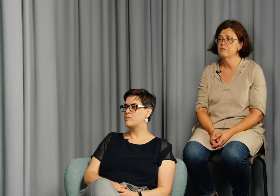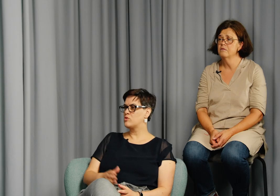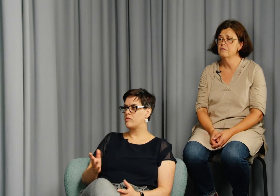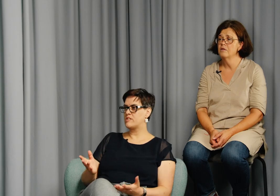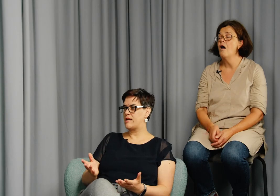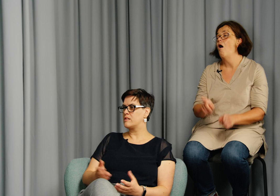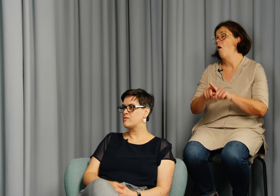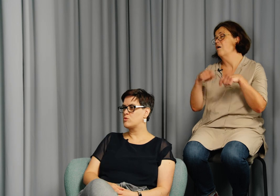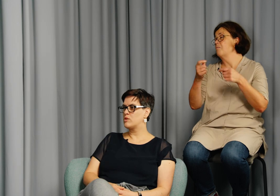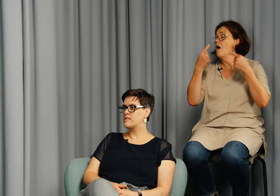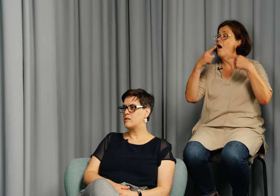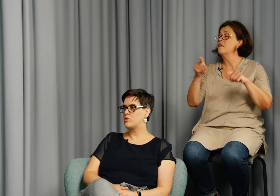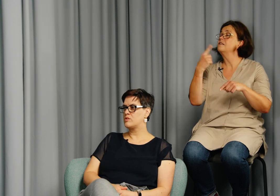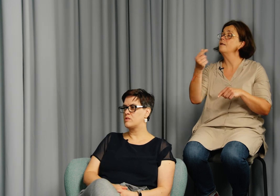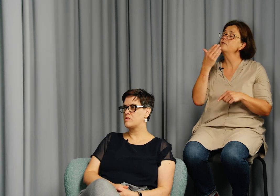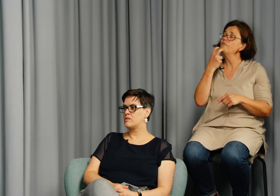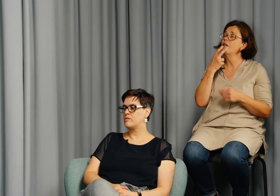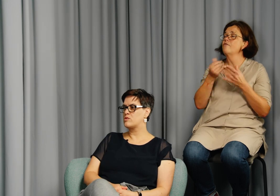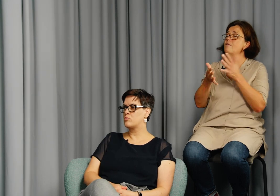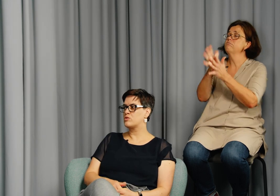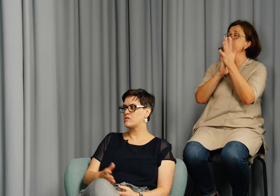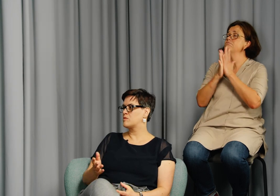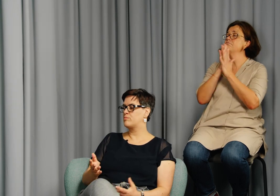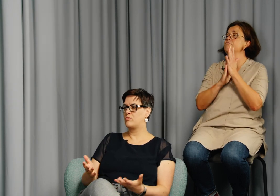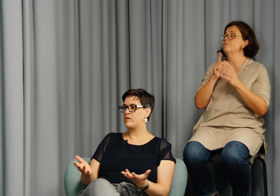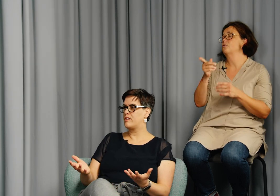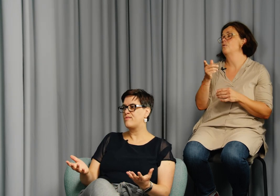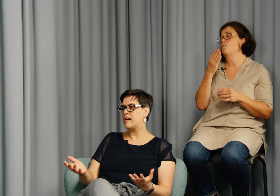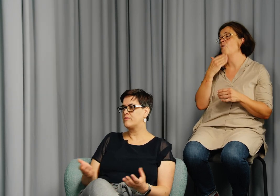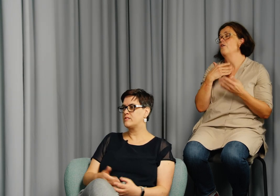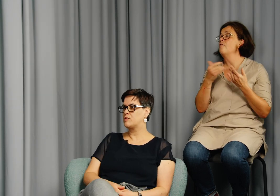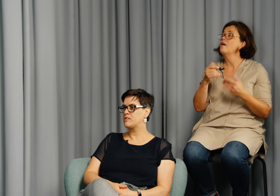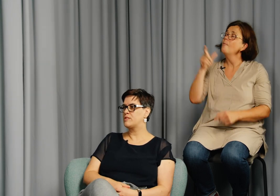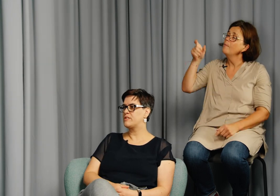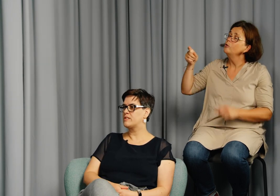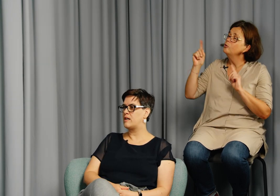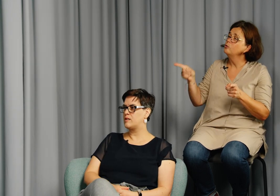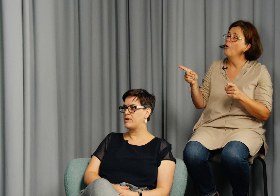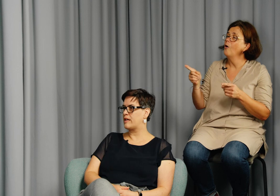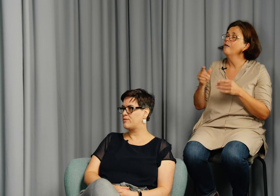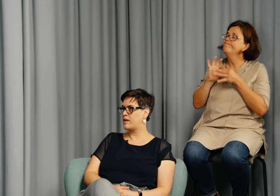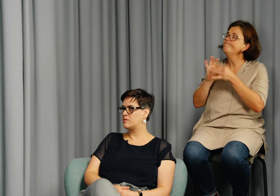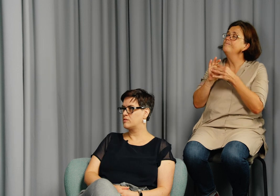Und gibt es noch was anderes, was du erzählen möchtest? Was du möchtest, dass Leute erfahren, wenn sie sich mit dem Thema digitale Barrierefreiheit